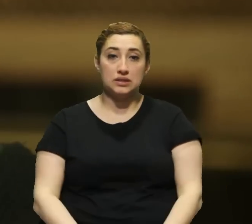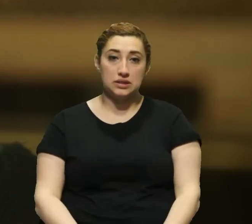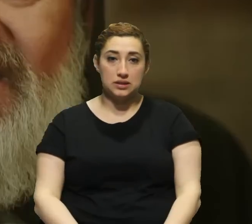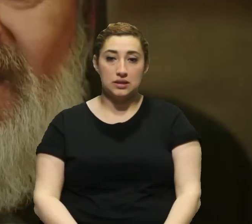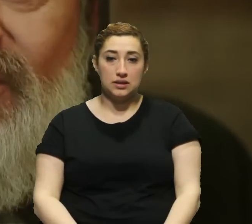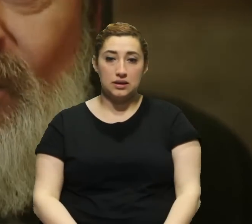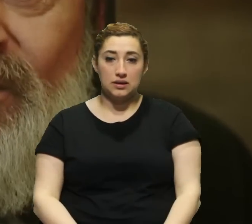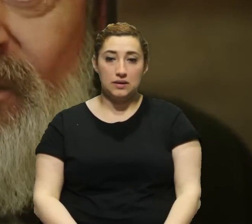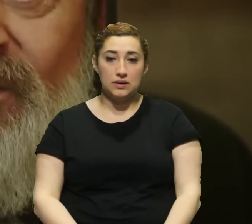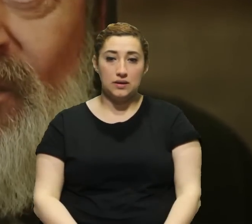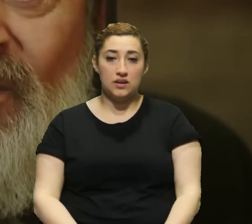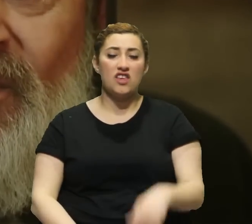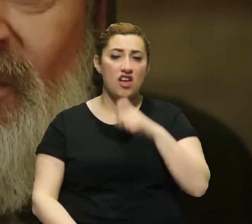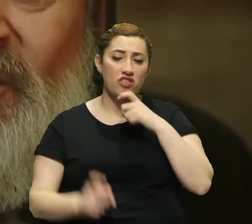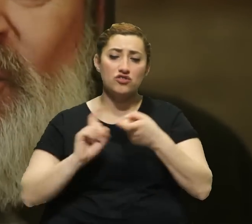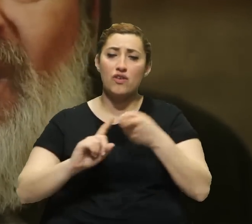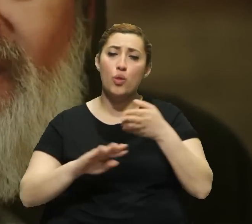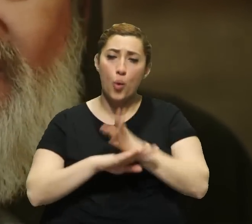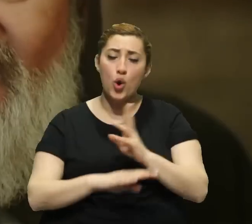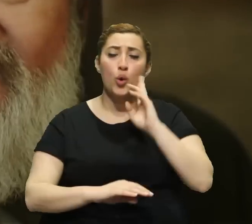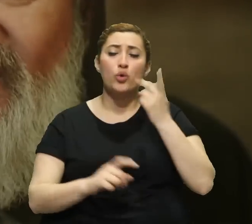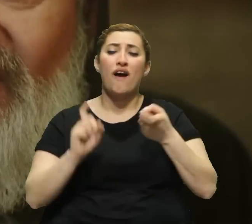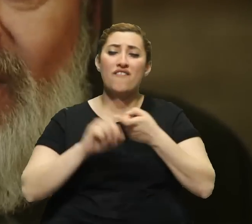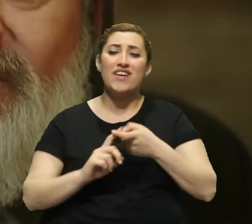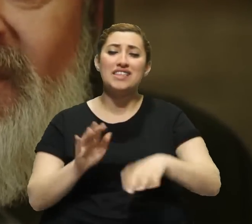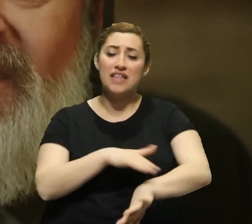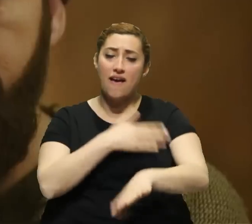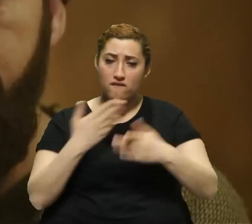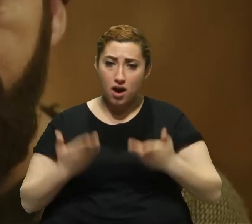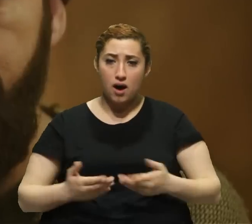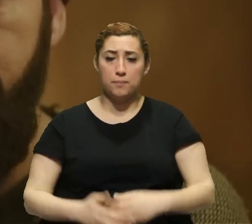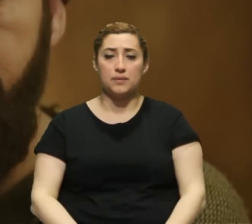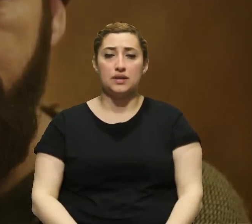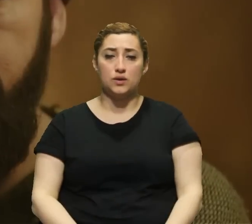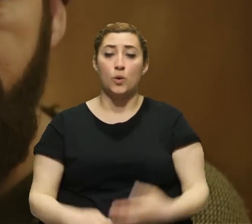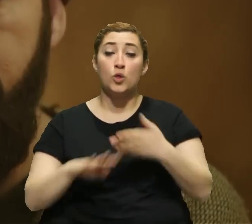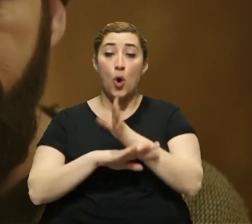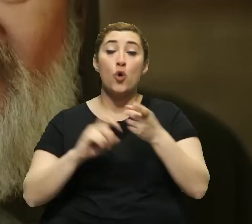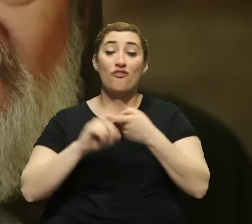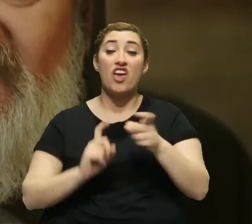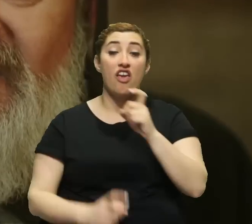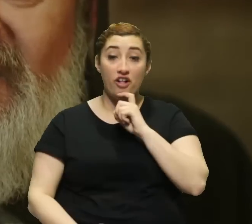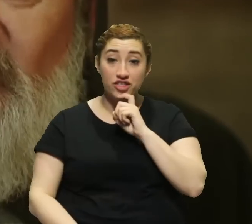Eğri ile doğruyu, günah ile sevabı, doğru ile yanlışı...